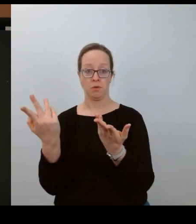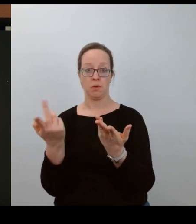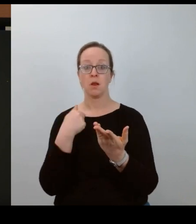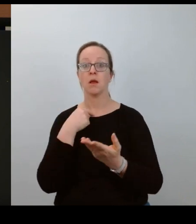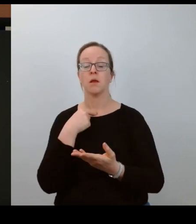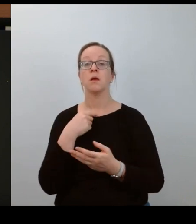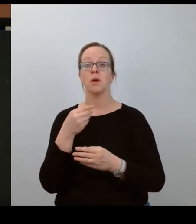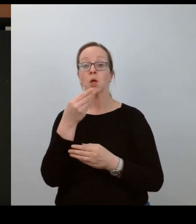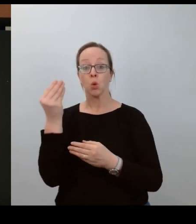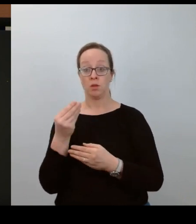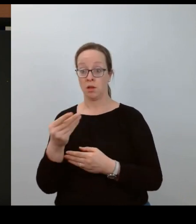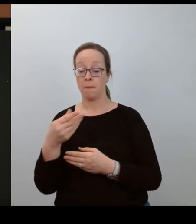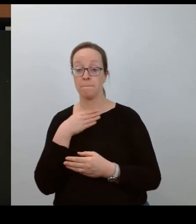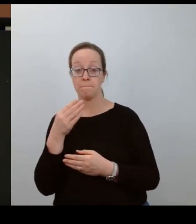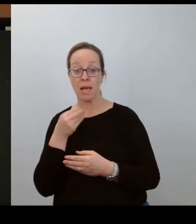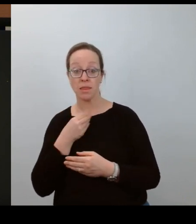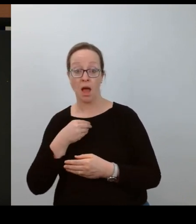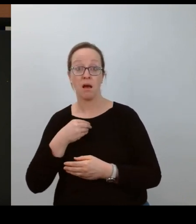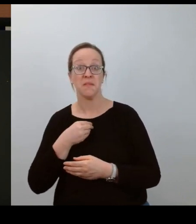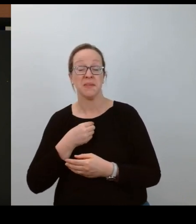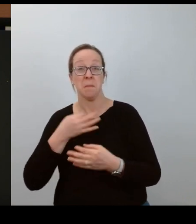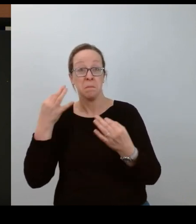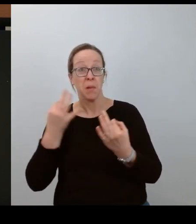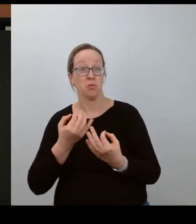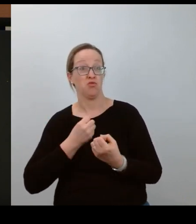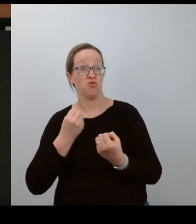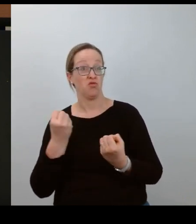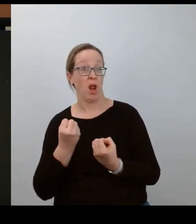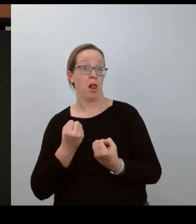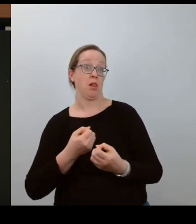nur auf den Wohnungsmarkt aus, der Berliner Mischung mit Wohnen